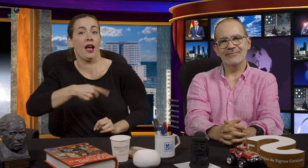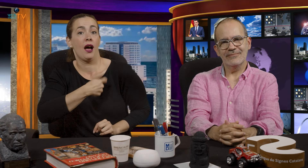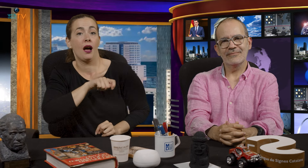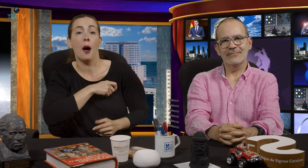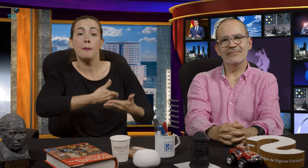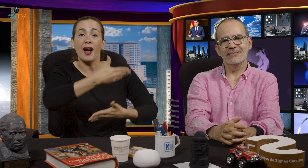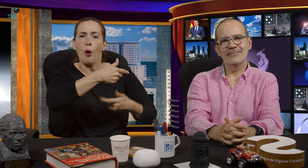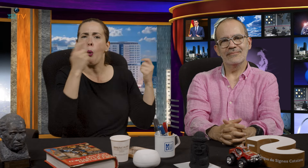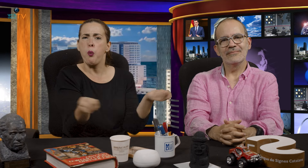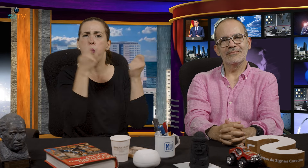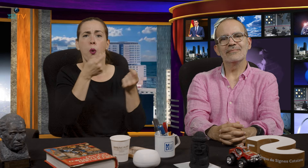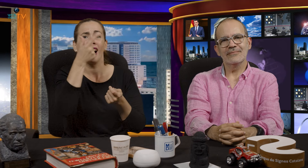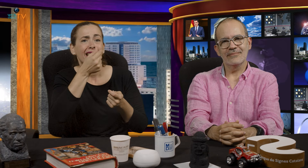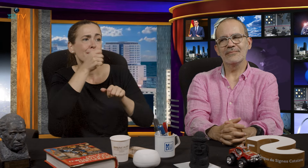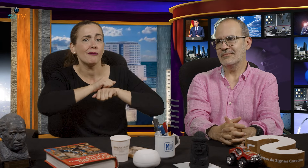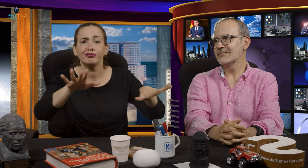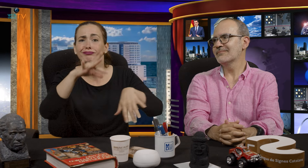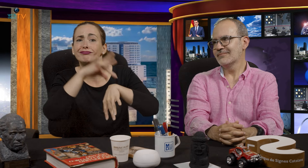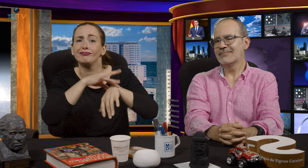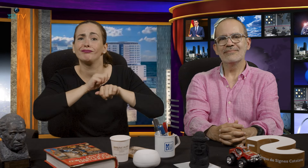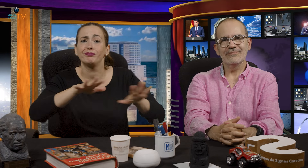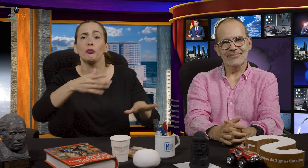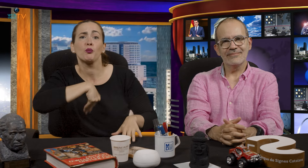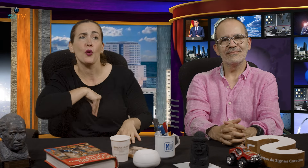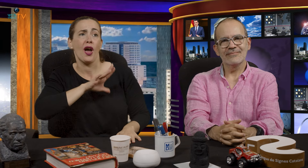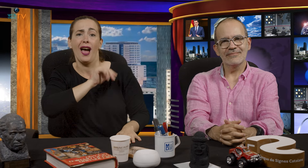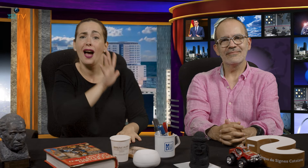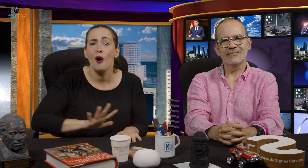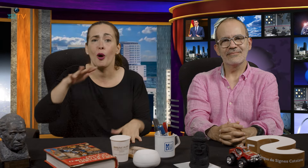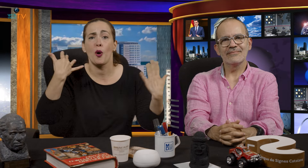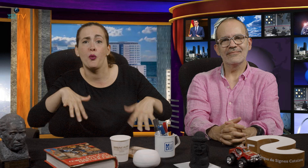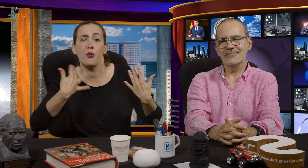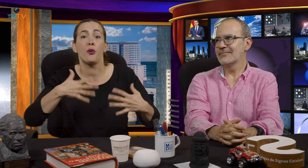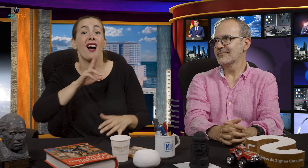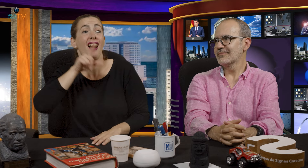En España salían muchas noticias en el periódico sobre la epidemia de la gripe,